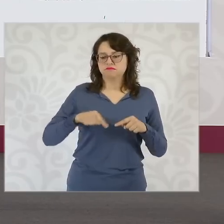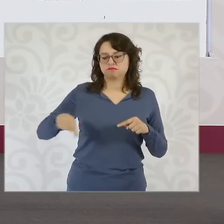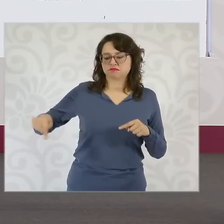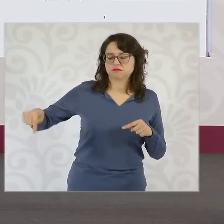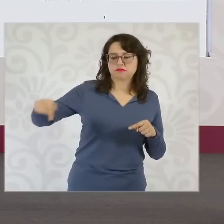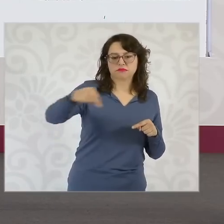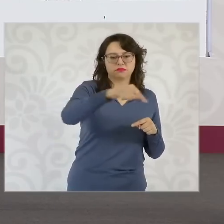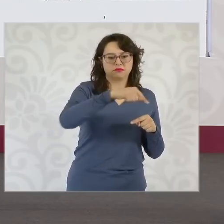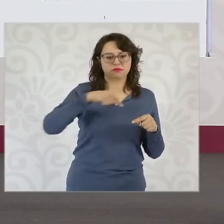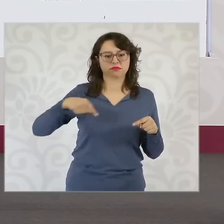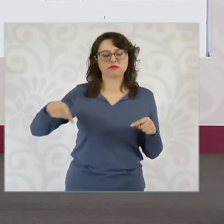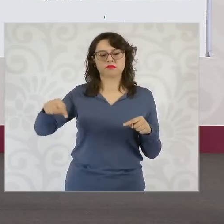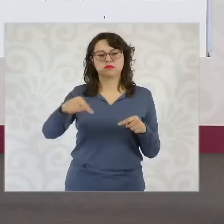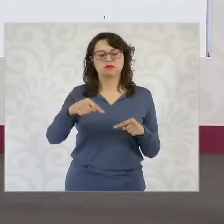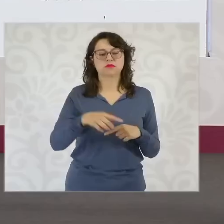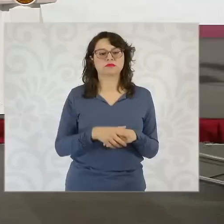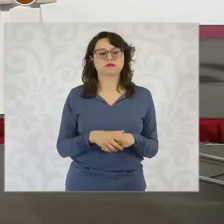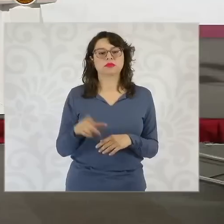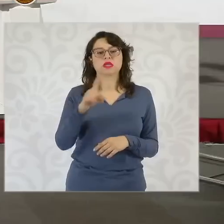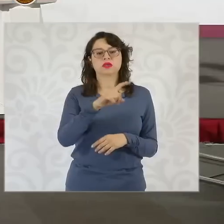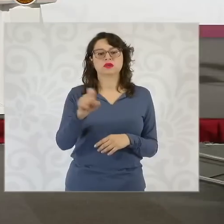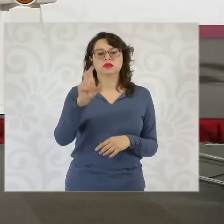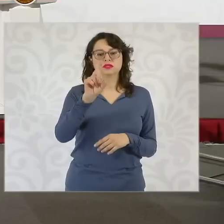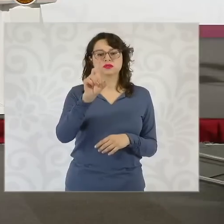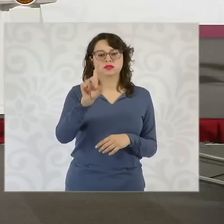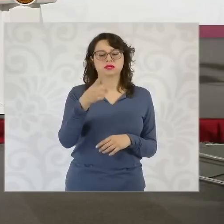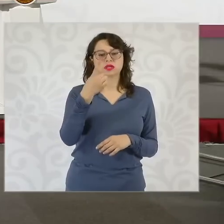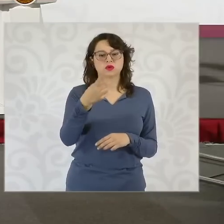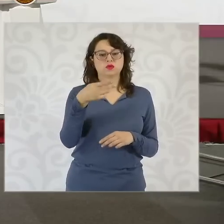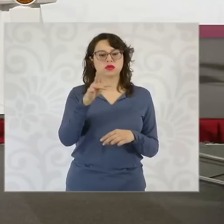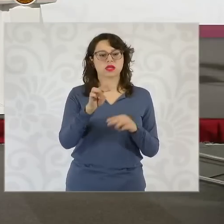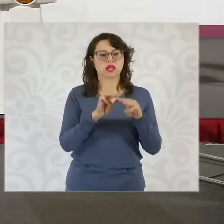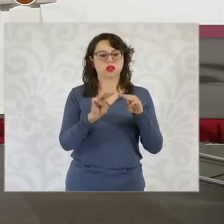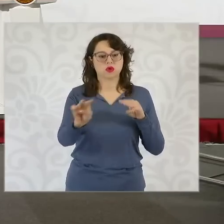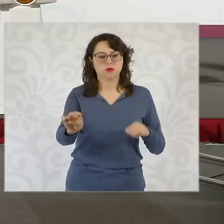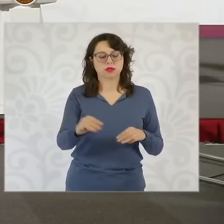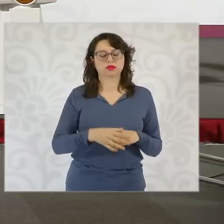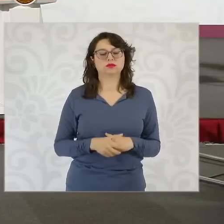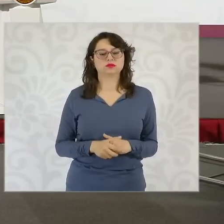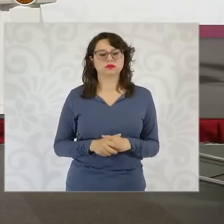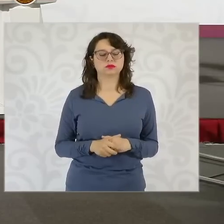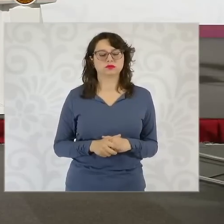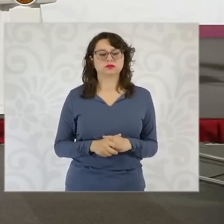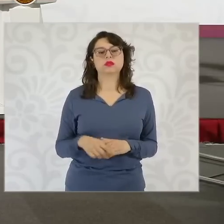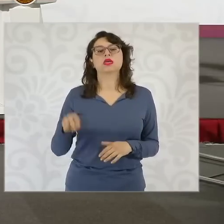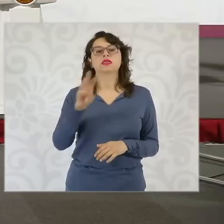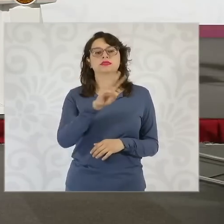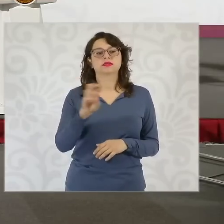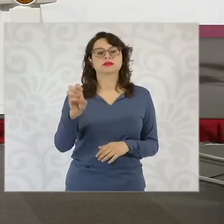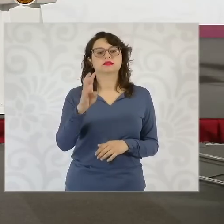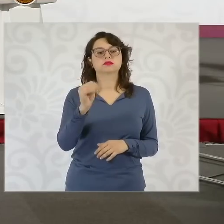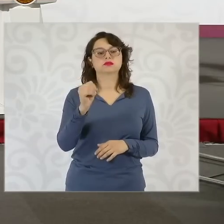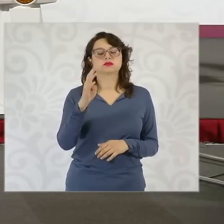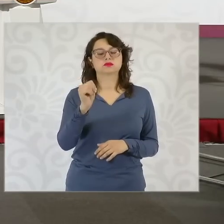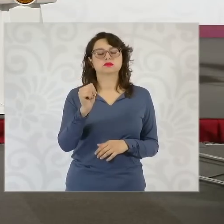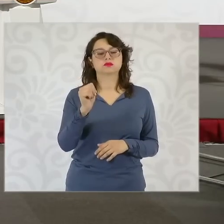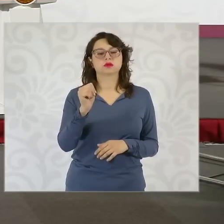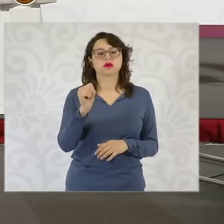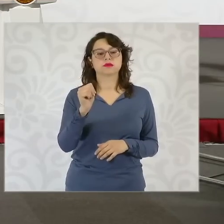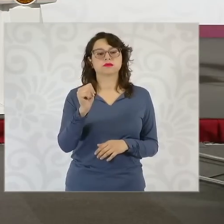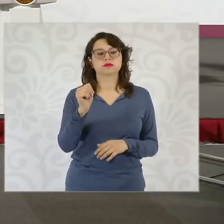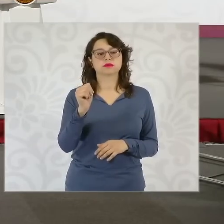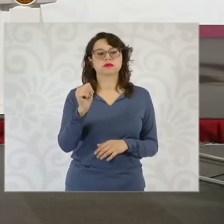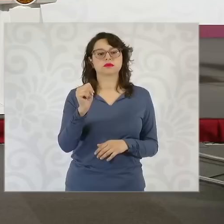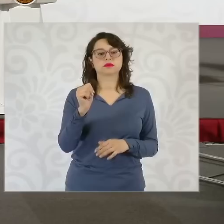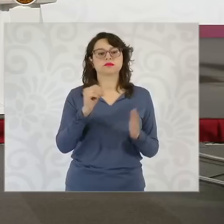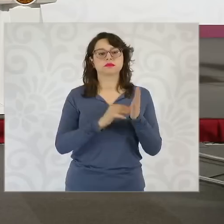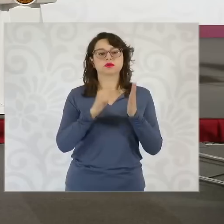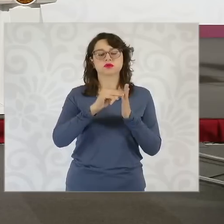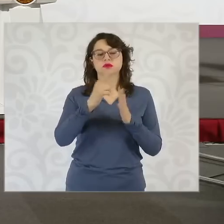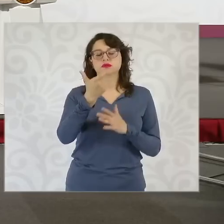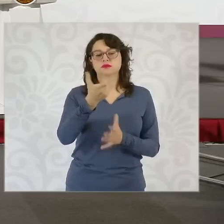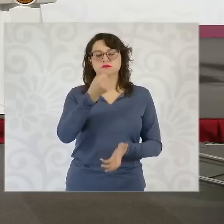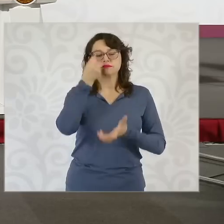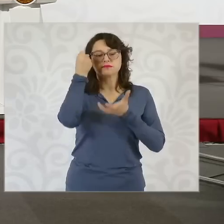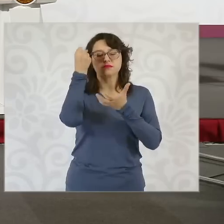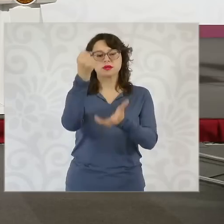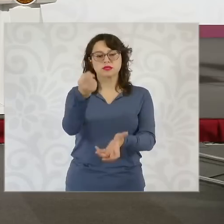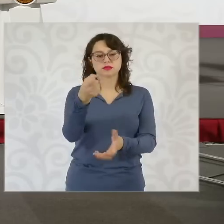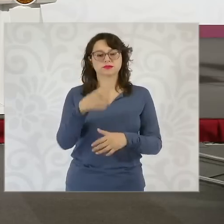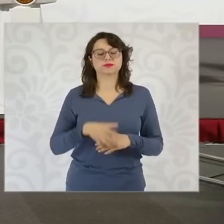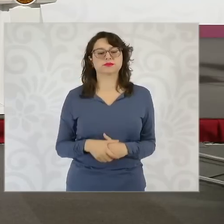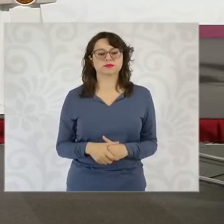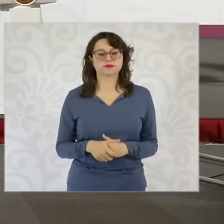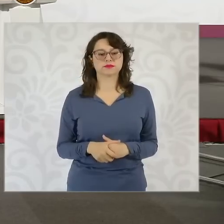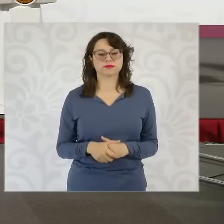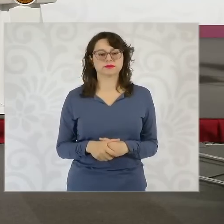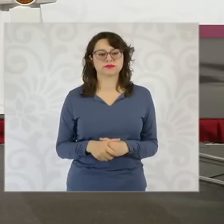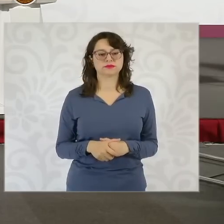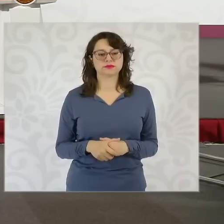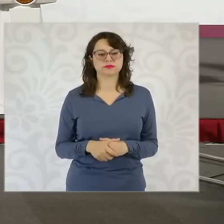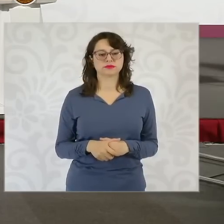este tramo 131 km y 309 eh millones de pesos de inversión aquí el periodo de ejecución otra vez